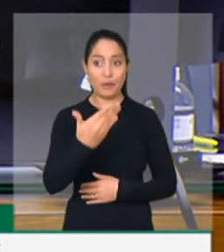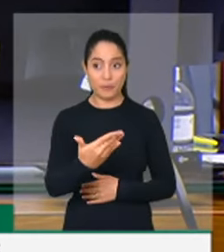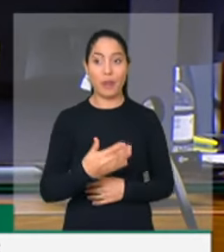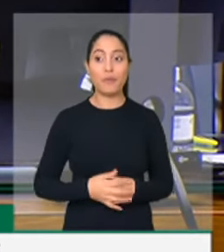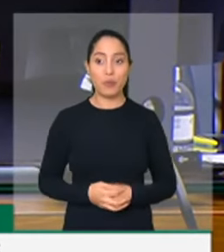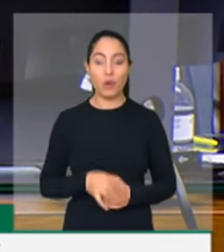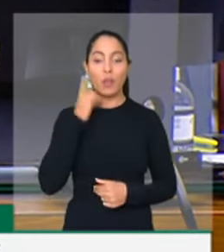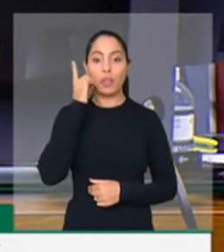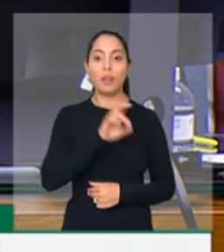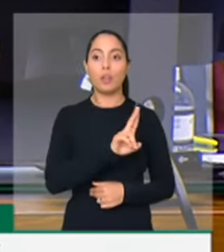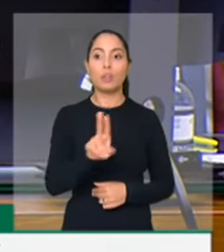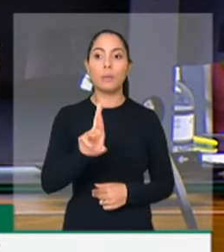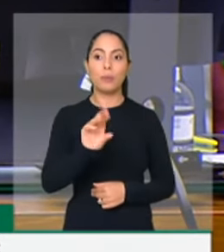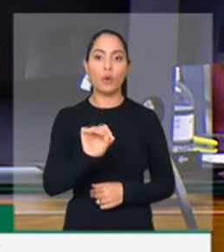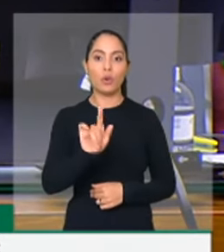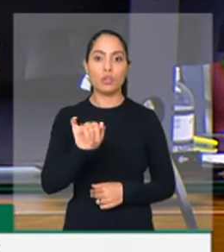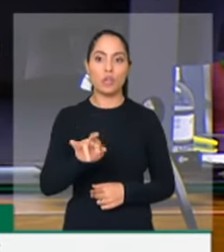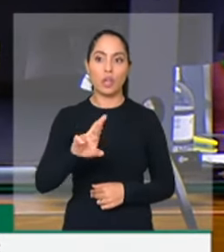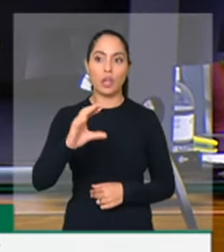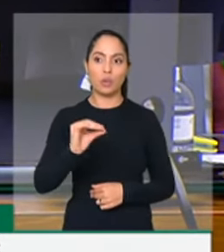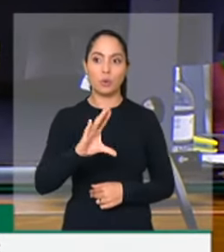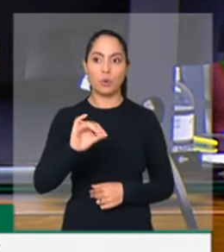DEPUTADO ROGÉRIO CORREA. -- [DEPUTADO]: PRESIDENTE ME INSCREVI PARA DEFENDER A FAVOR.... MAS FAÇO